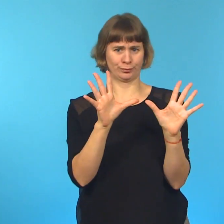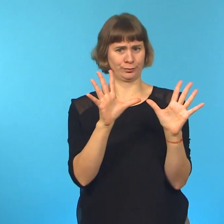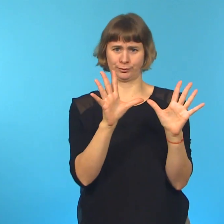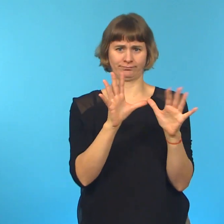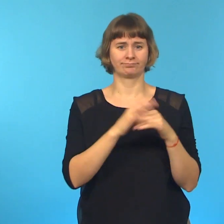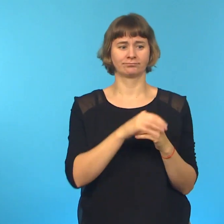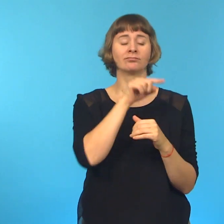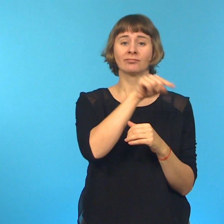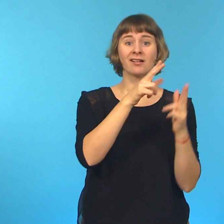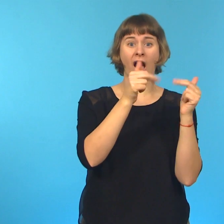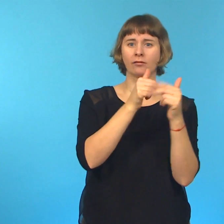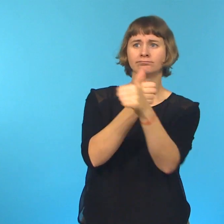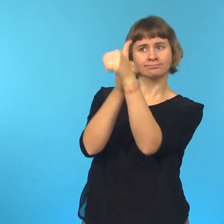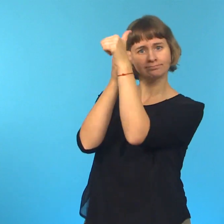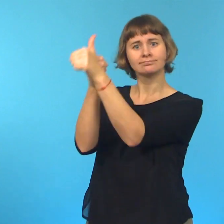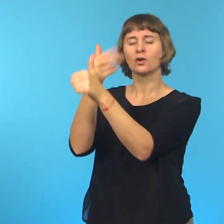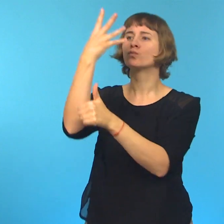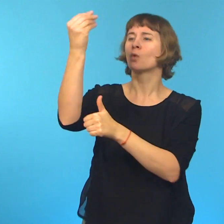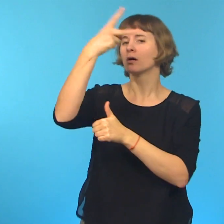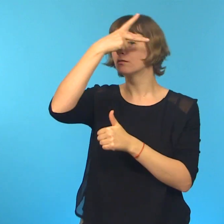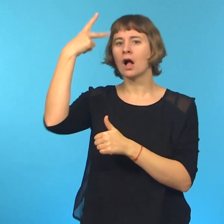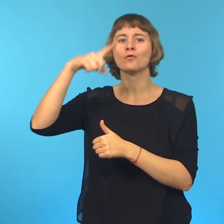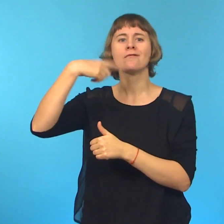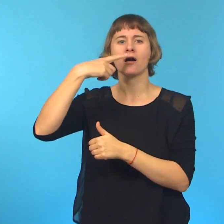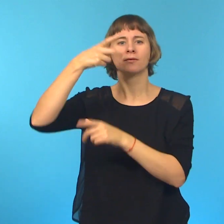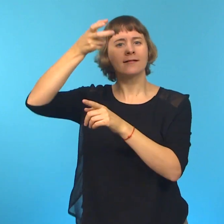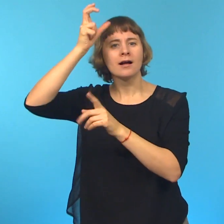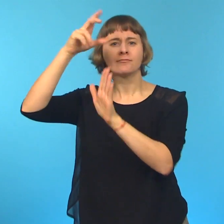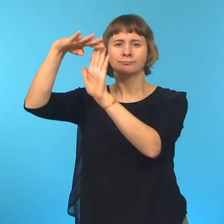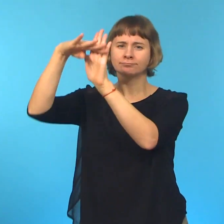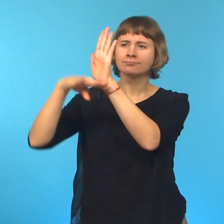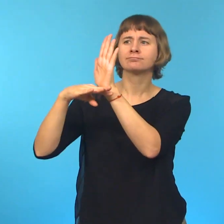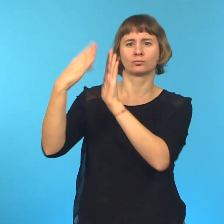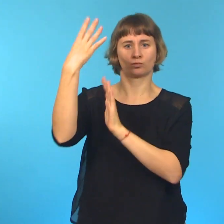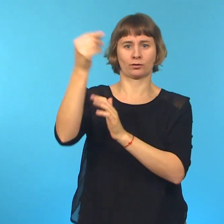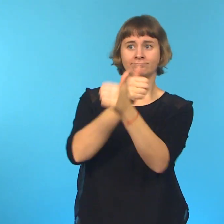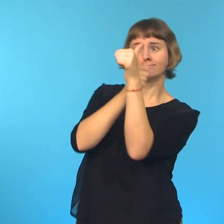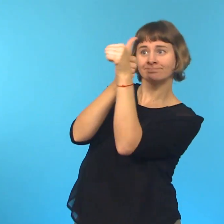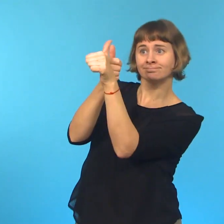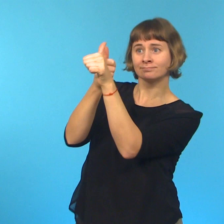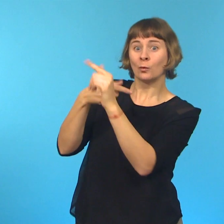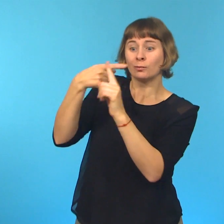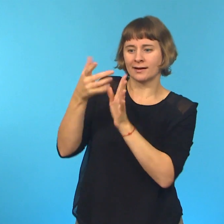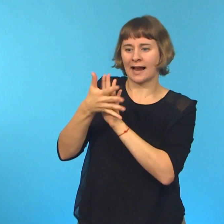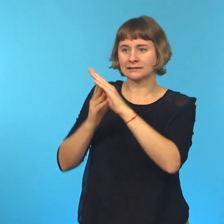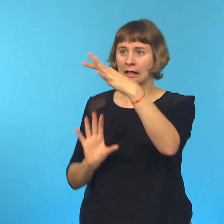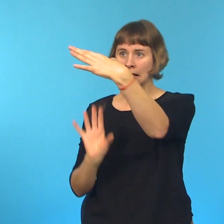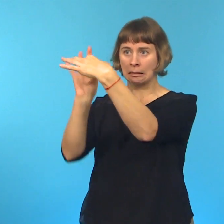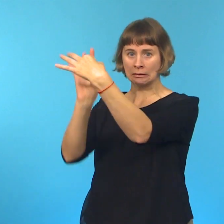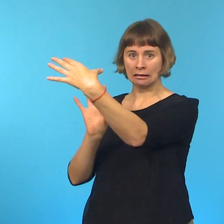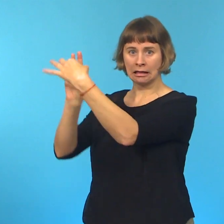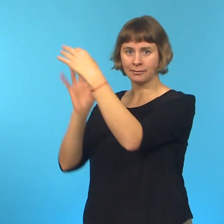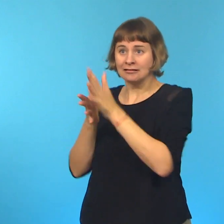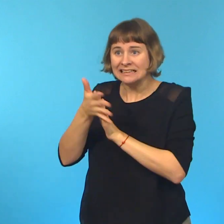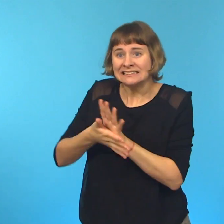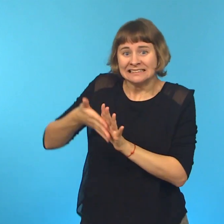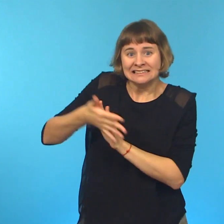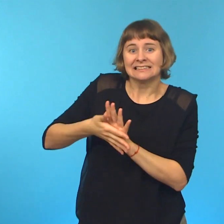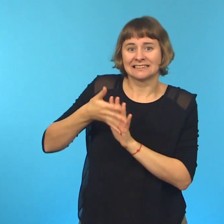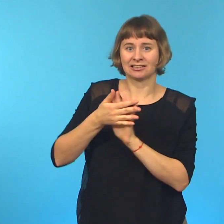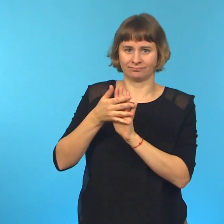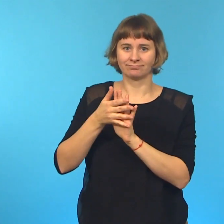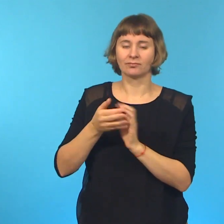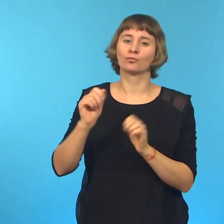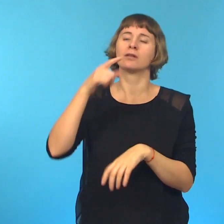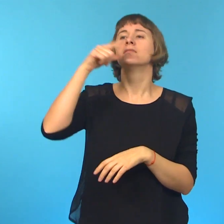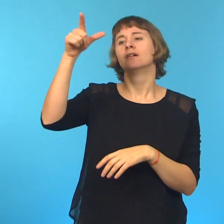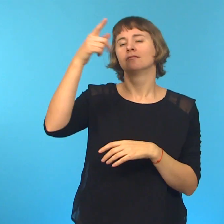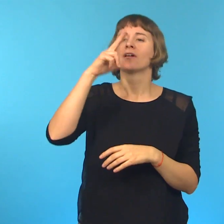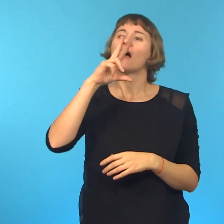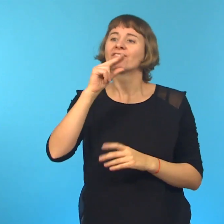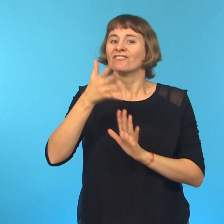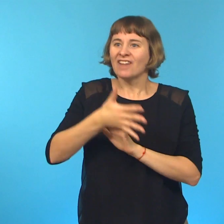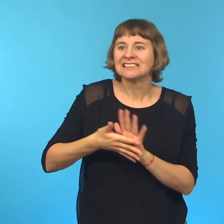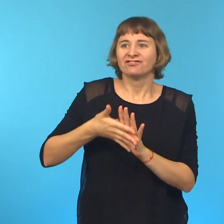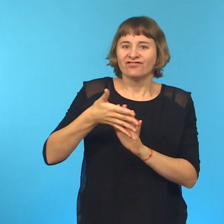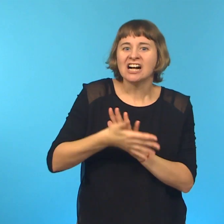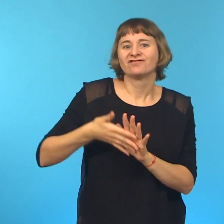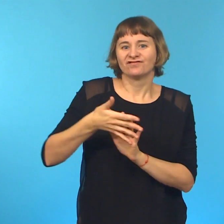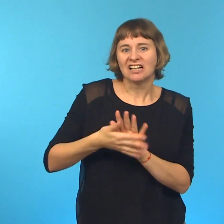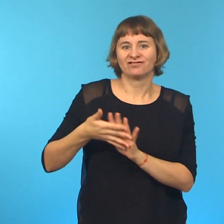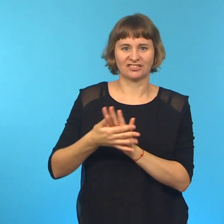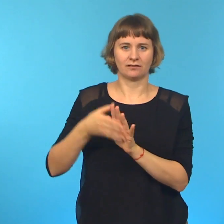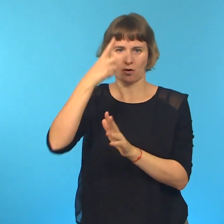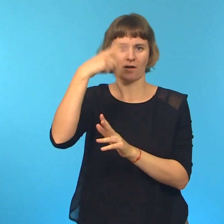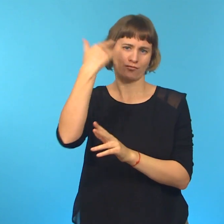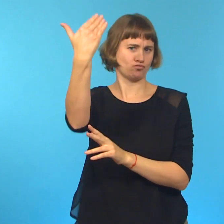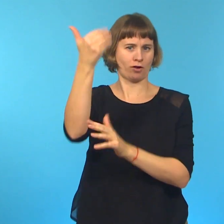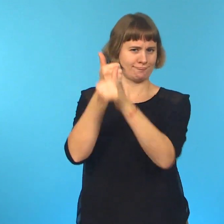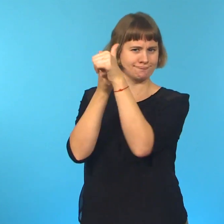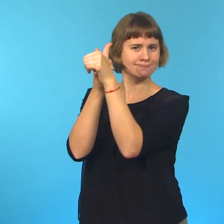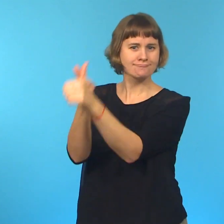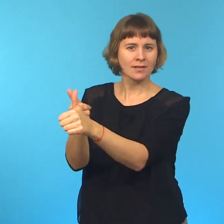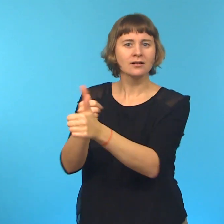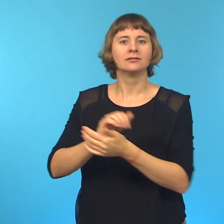ji remiasi lietuvių kalbos sistema ir gestais, kurie yra savotiška kiekvieno žodžio vaizdo kopija.